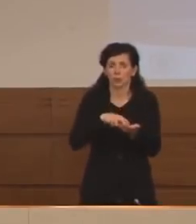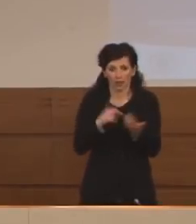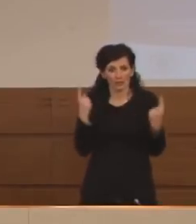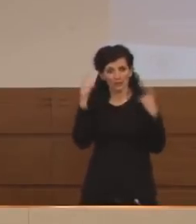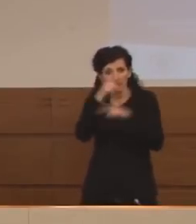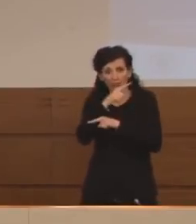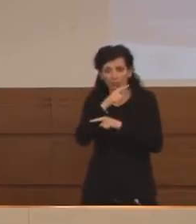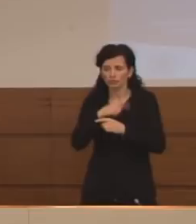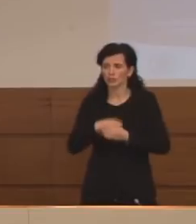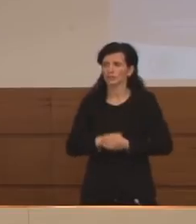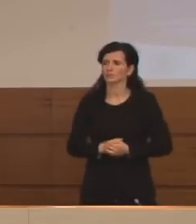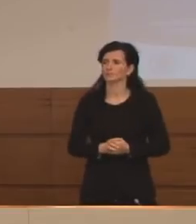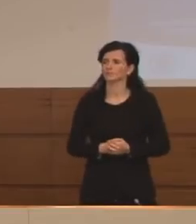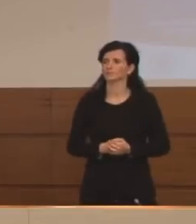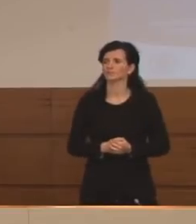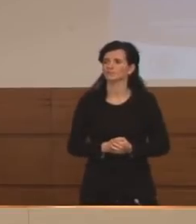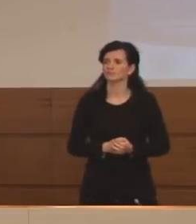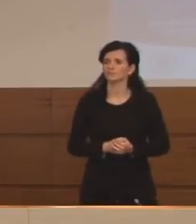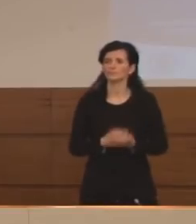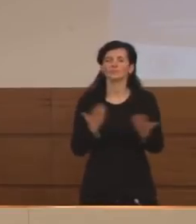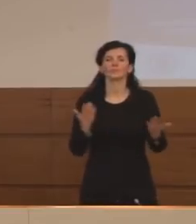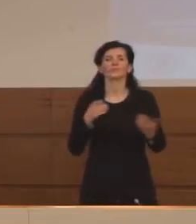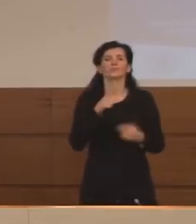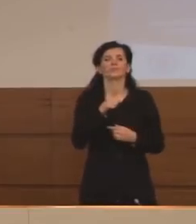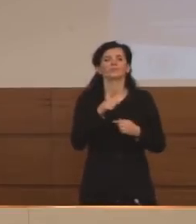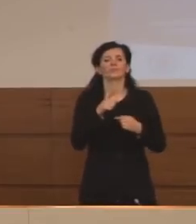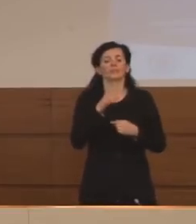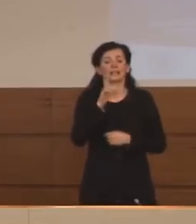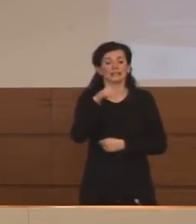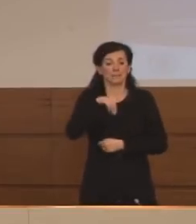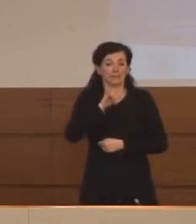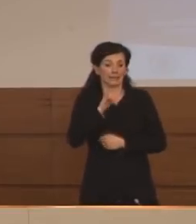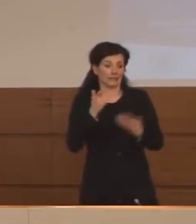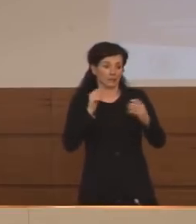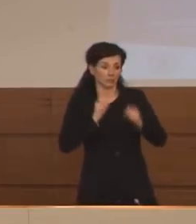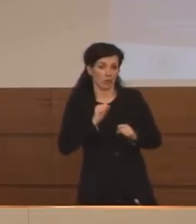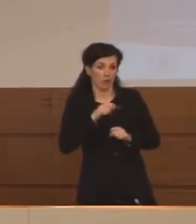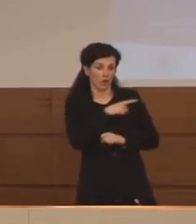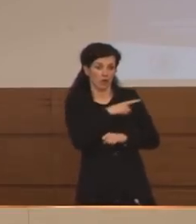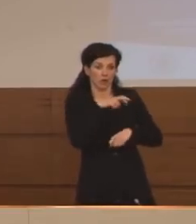Allora, sui dispositivi non so se dopo vuoi aggiungere qualche cosa.